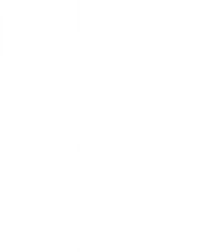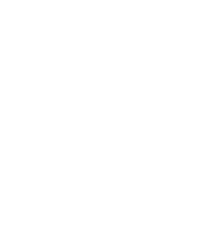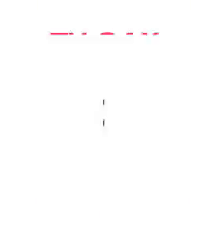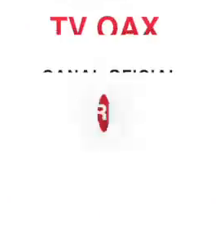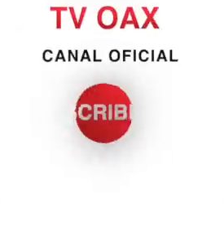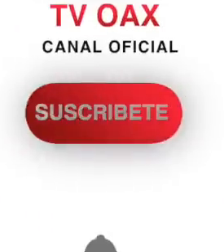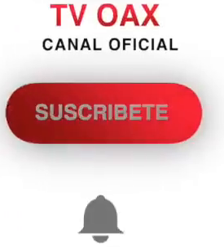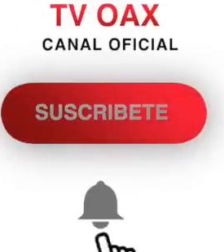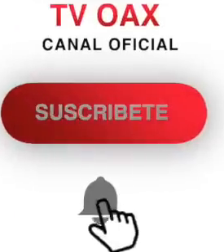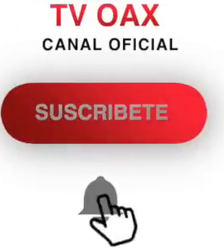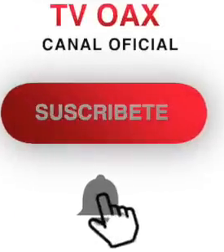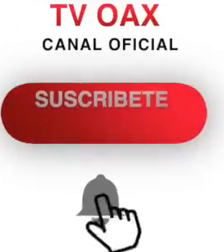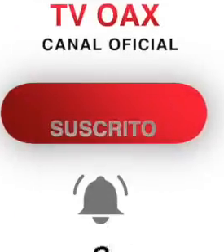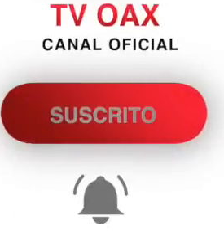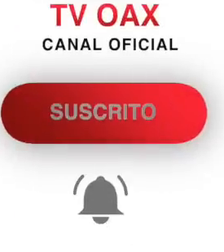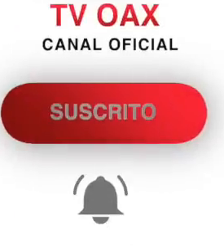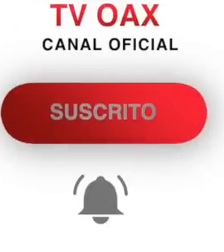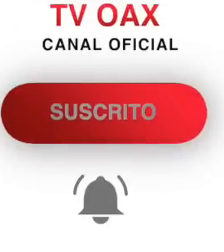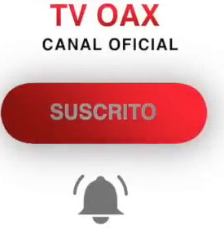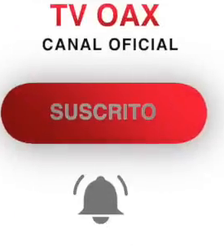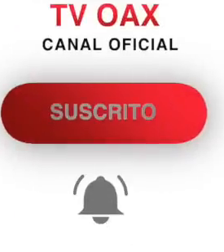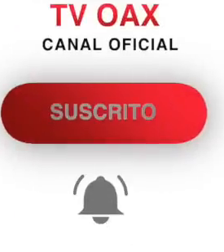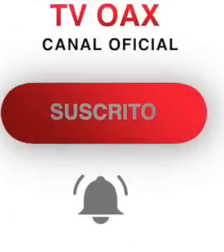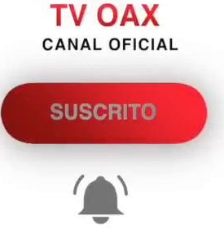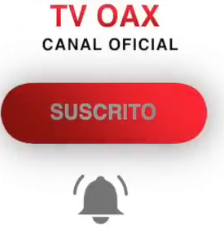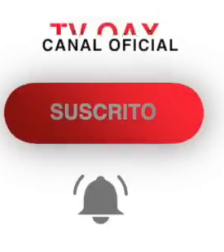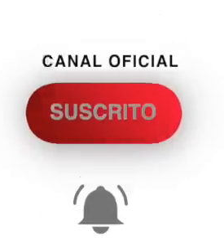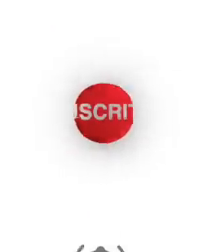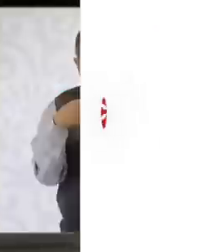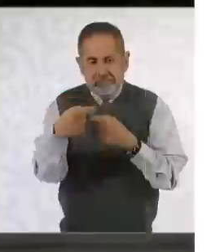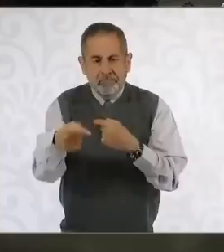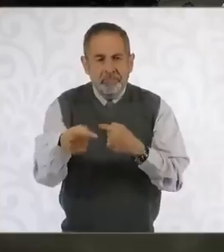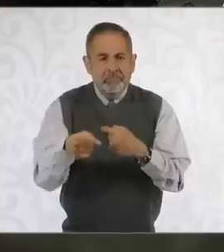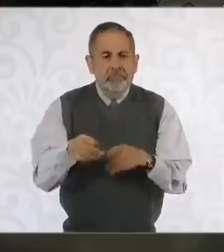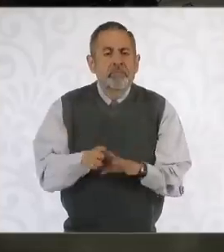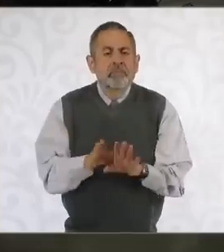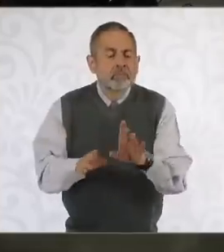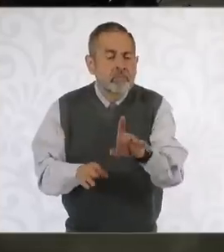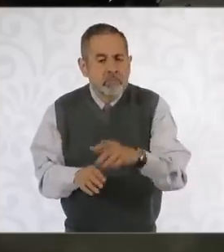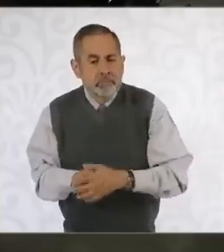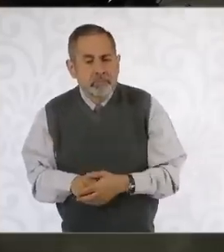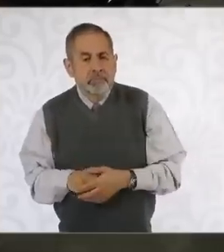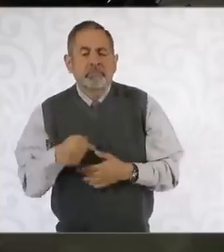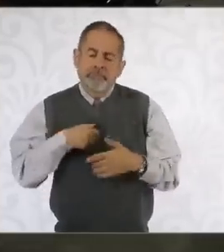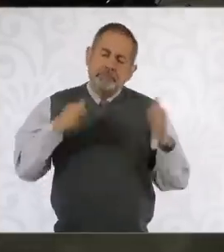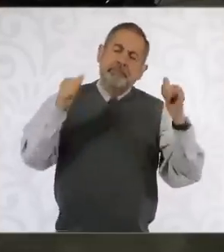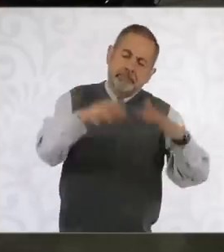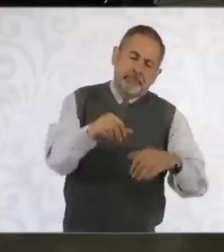donde usted va muy pronto a la Cumbre del evente bueno es en Río La la Cumbre bueno cierto pero va